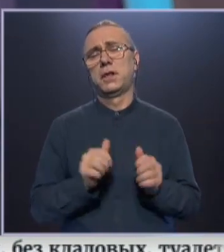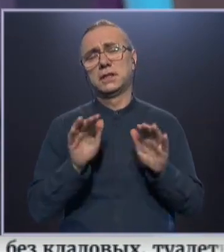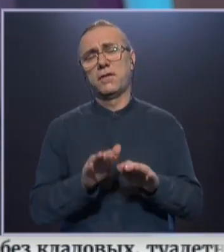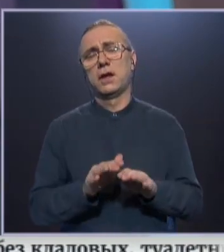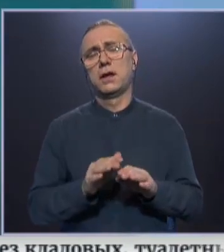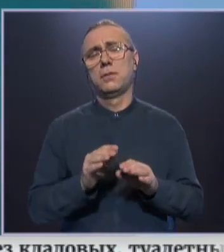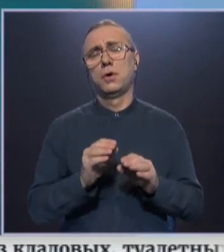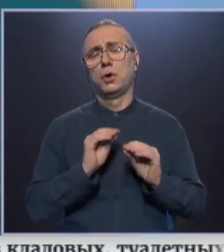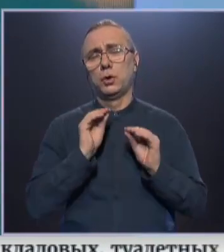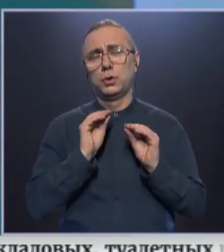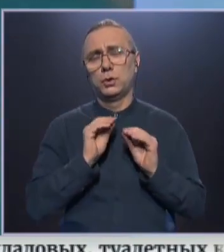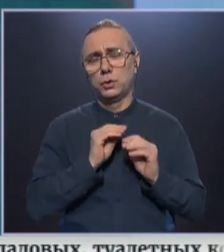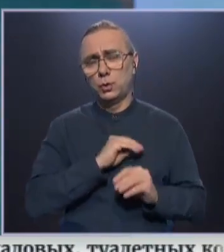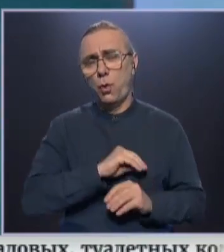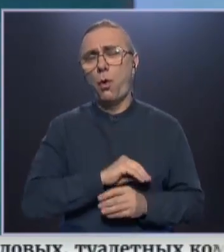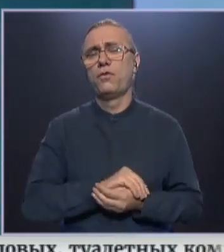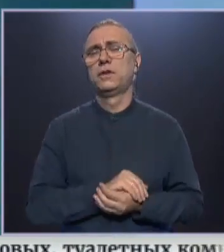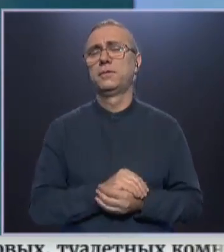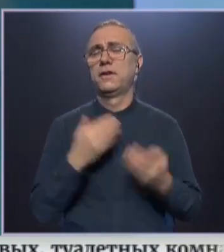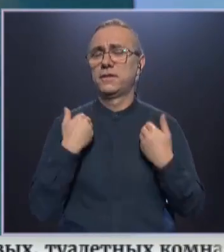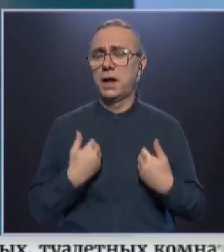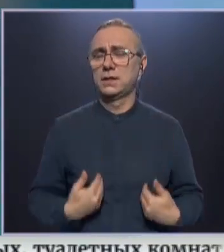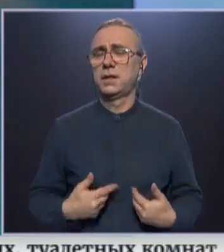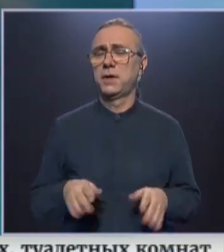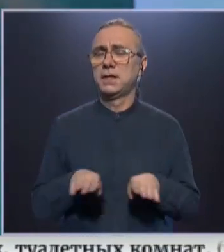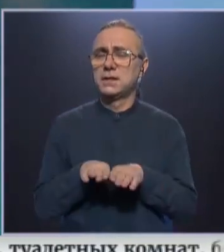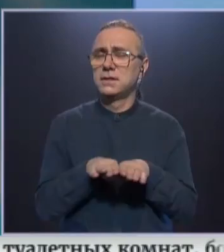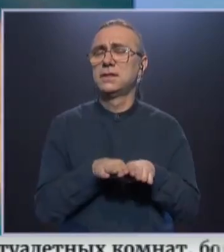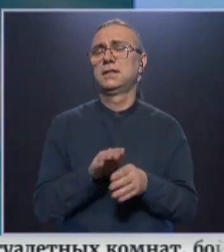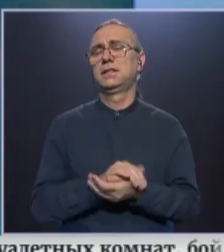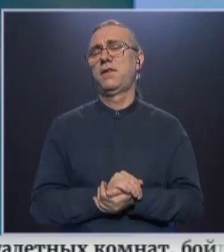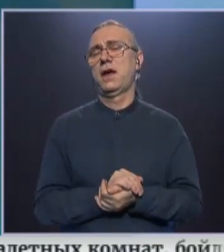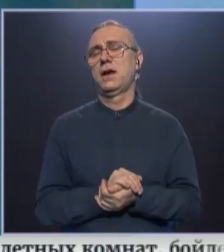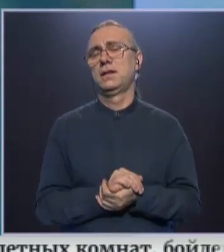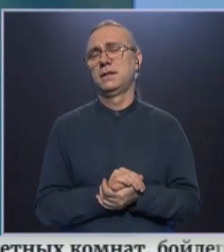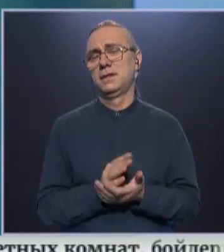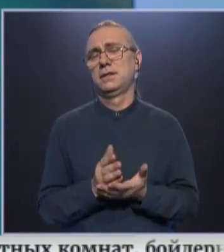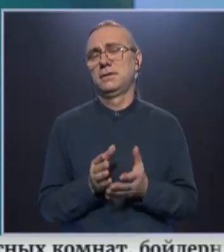в телесном единстве совершаются Так что то что вы имеете